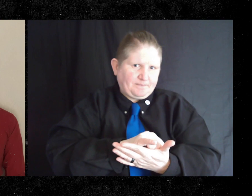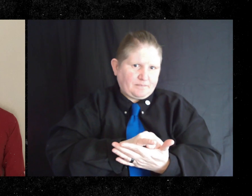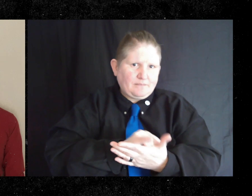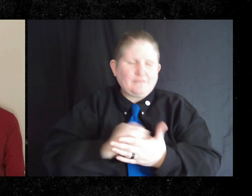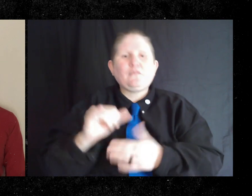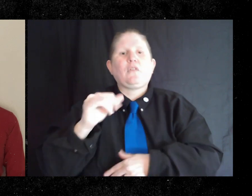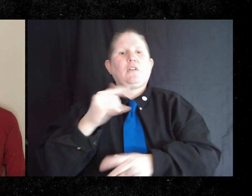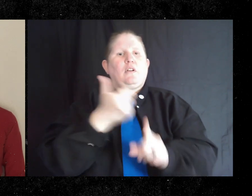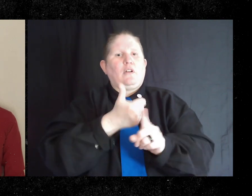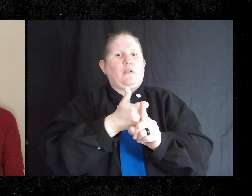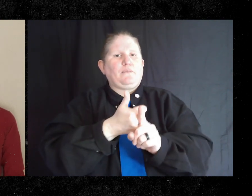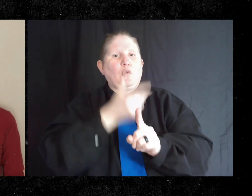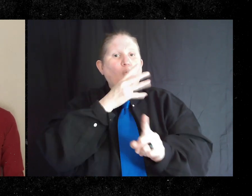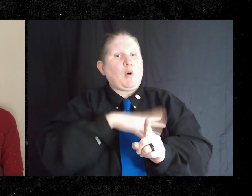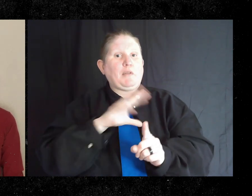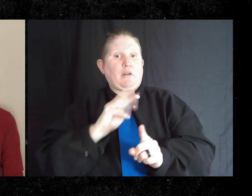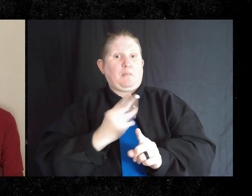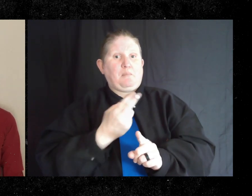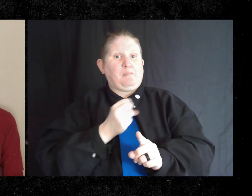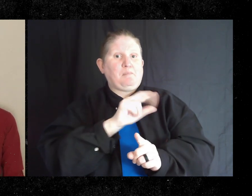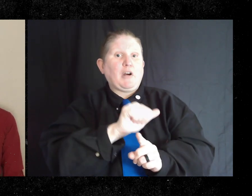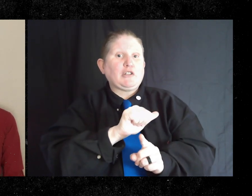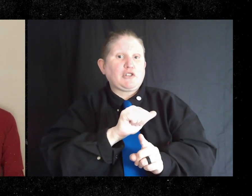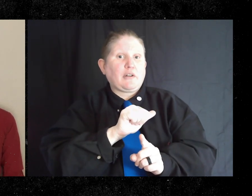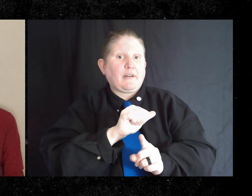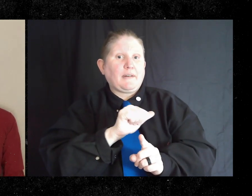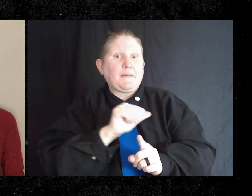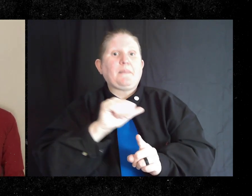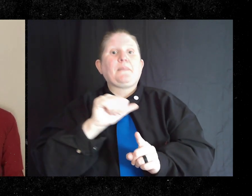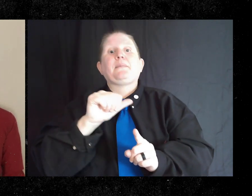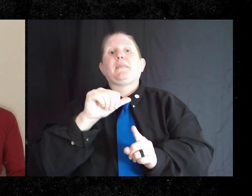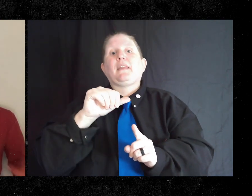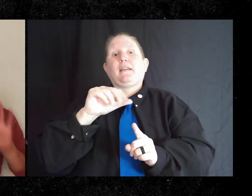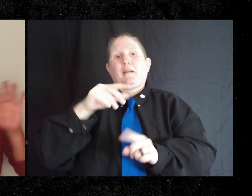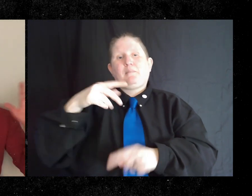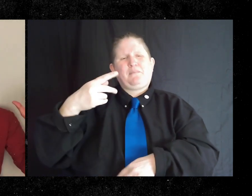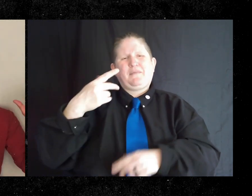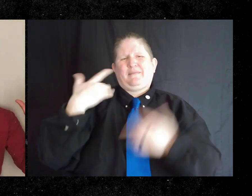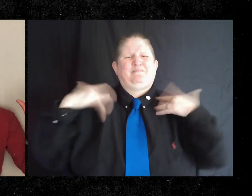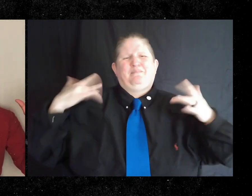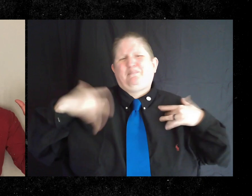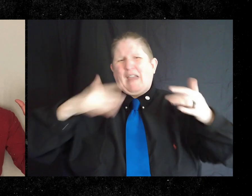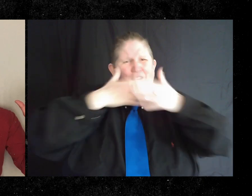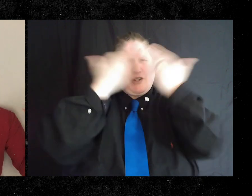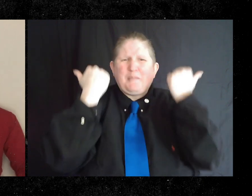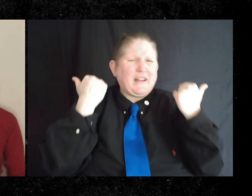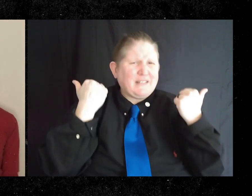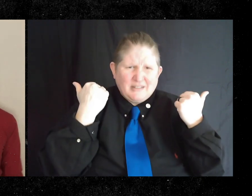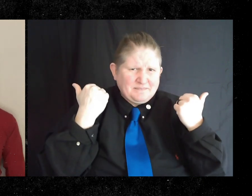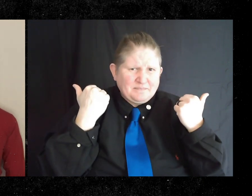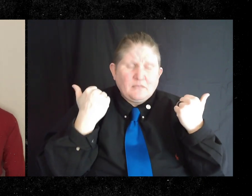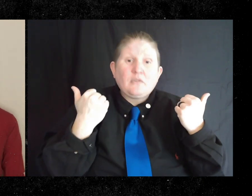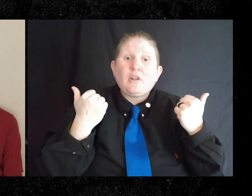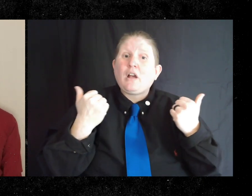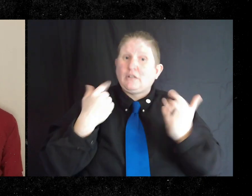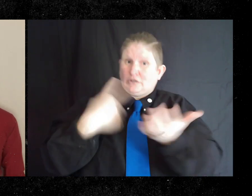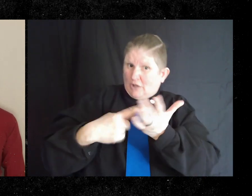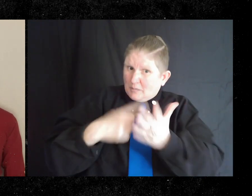Después de todo, cuando Marsha tomó su propio nombre y su nombre era Pay It No Mind, de qué podría haber estado hablando,